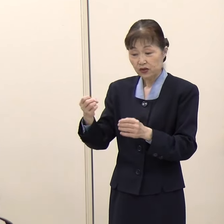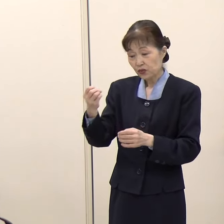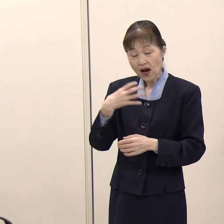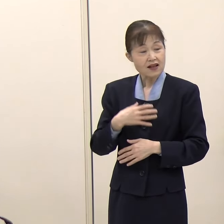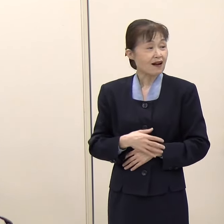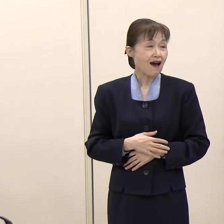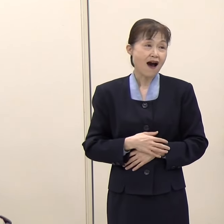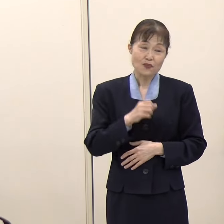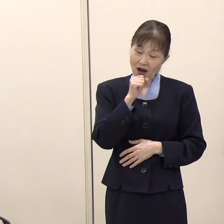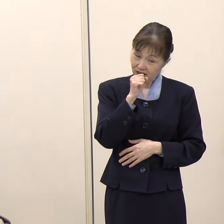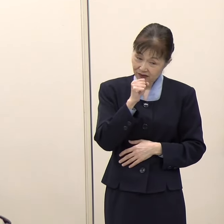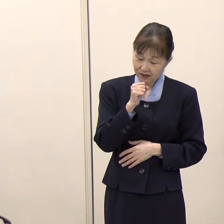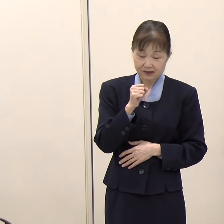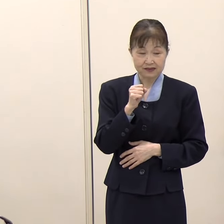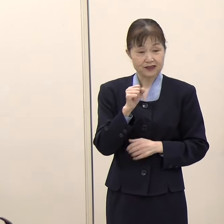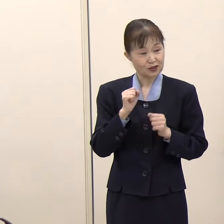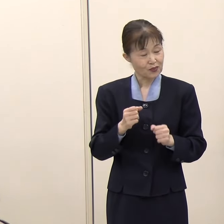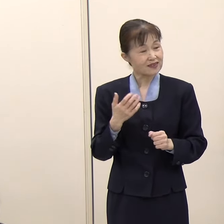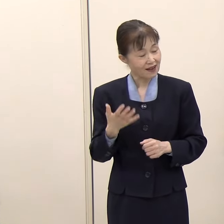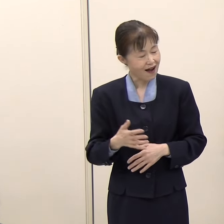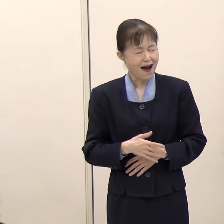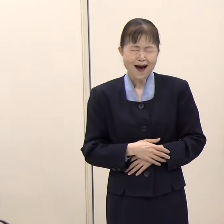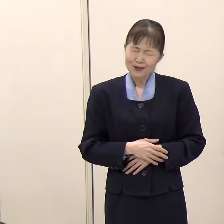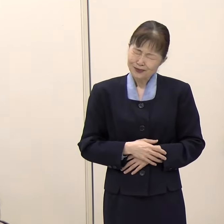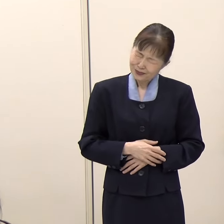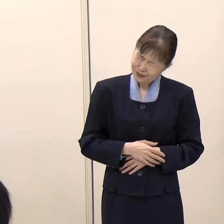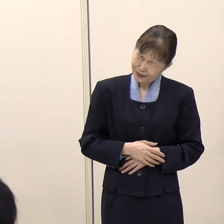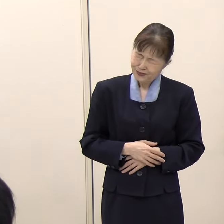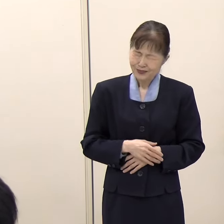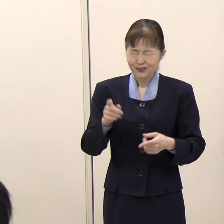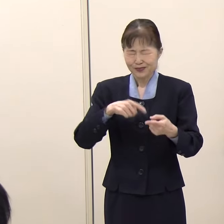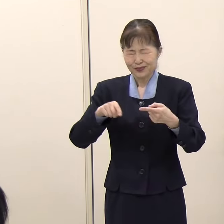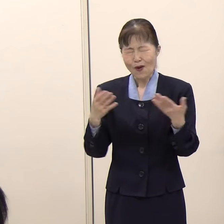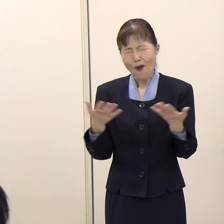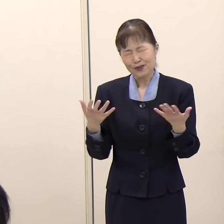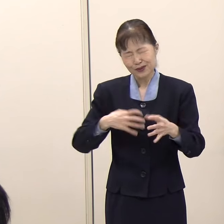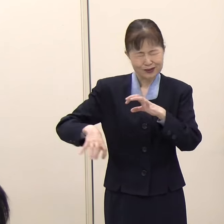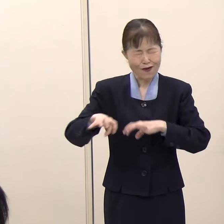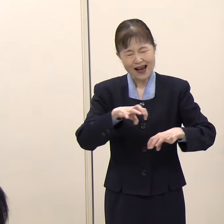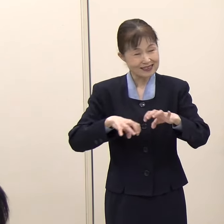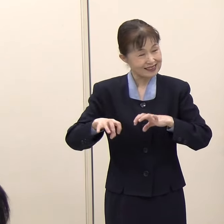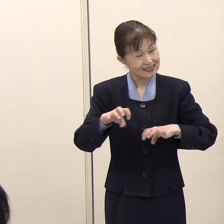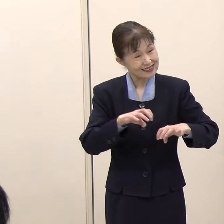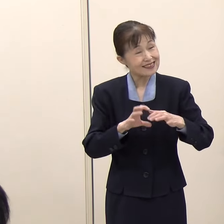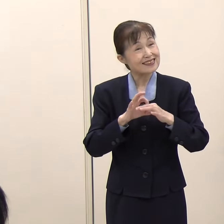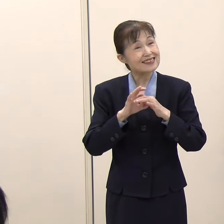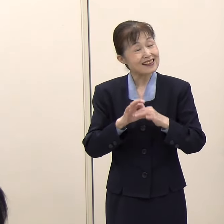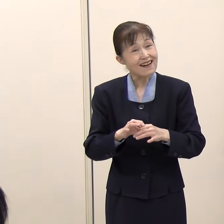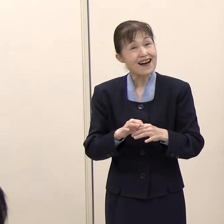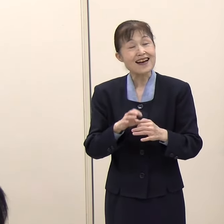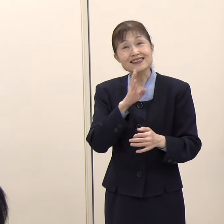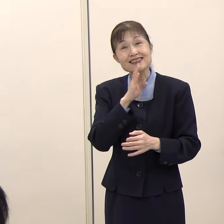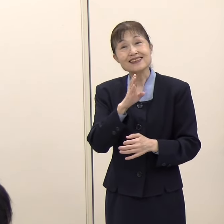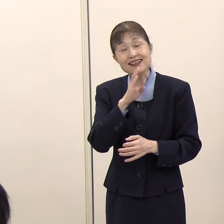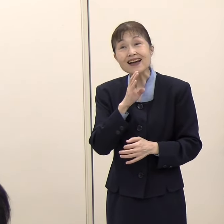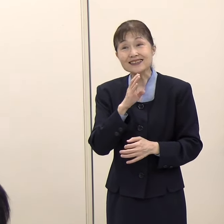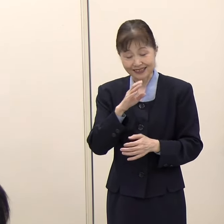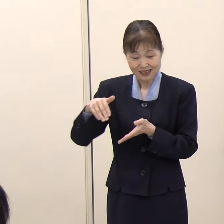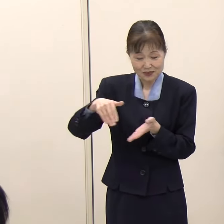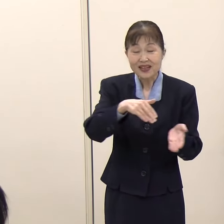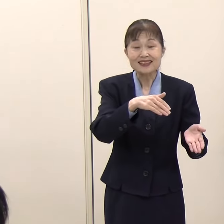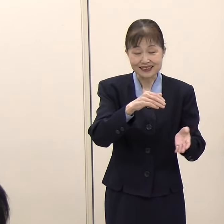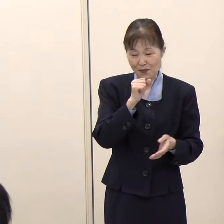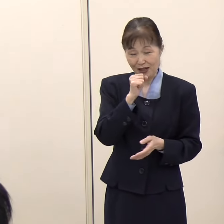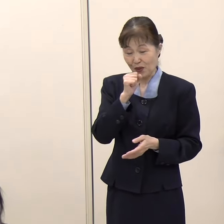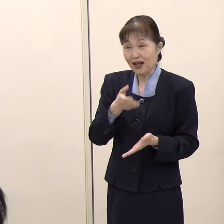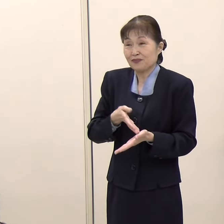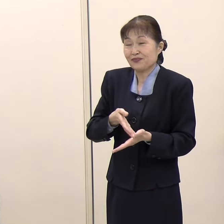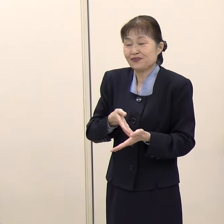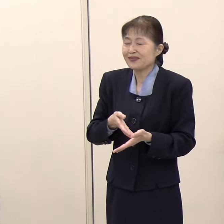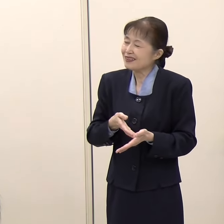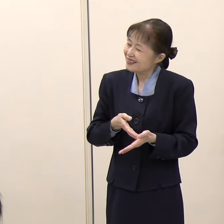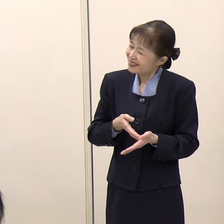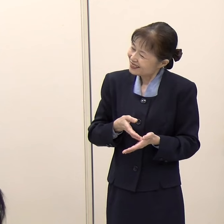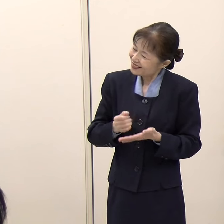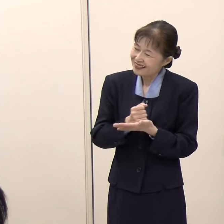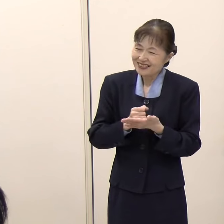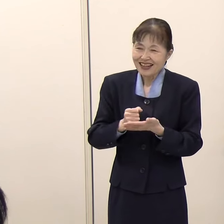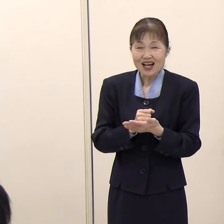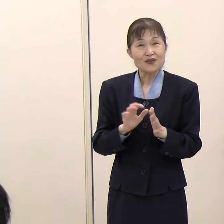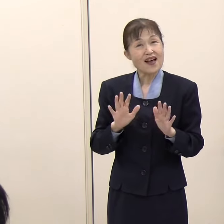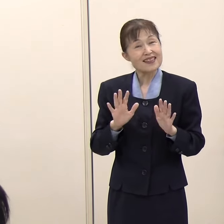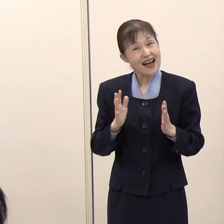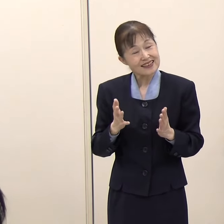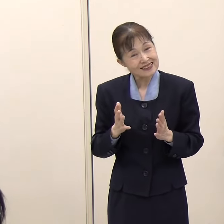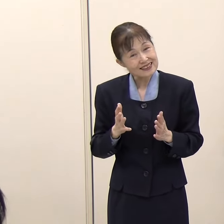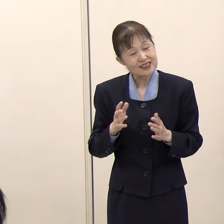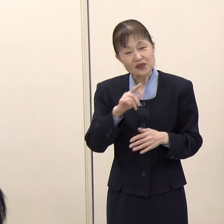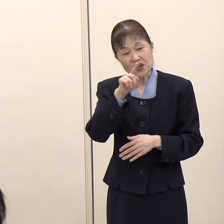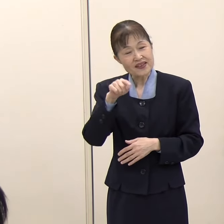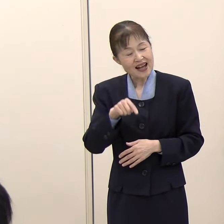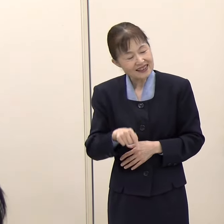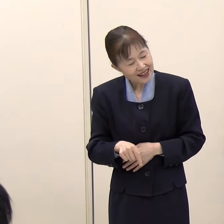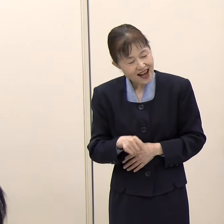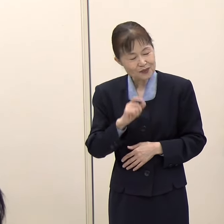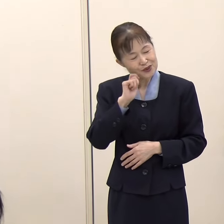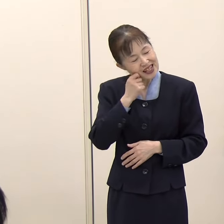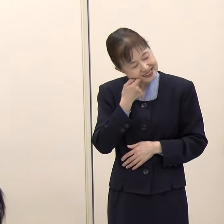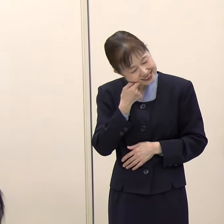（知事）非常に公務も忙しゅうございますので、おそらく、マイクを握るというケースは非常に難しいのではないかと思っています。